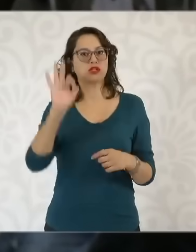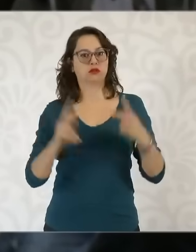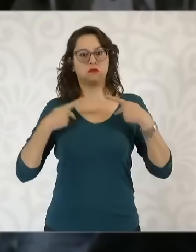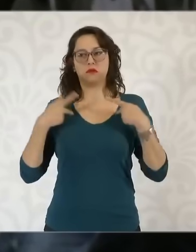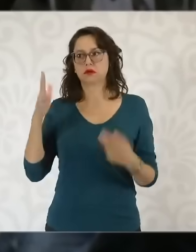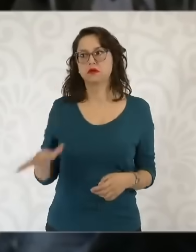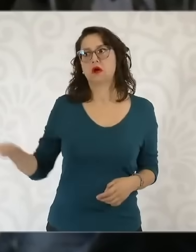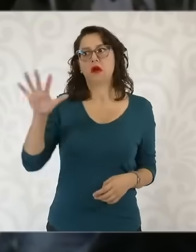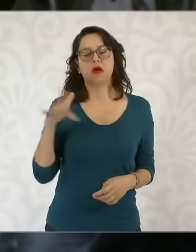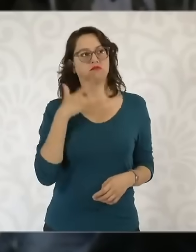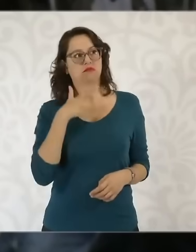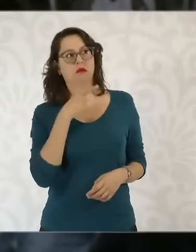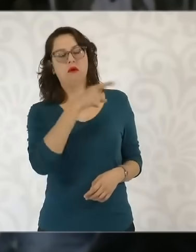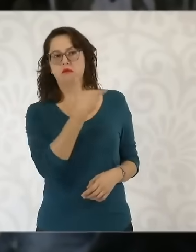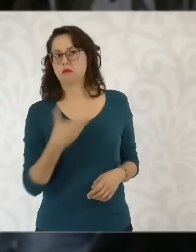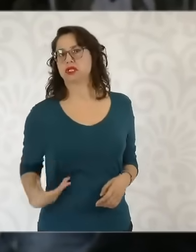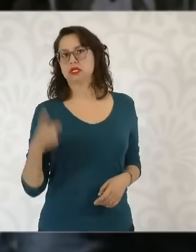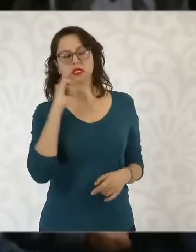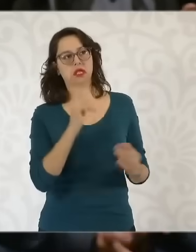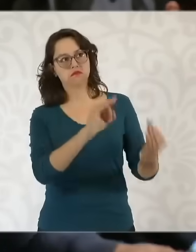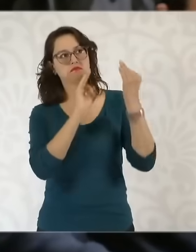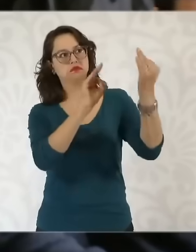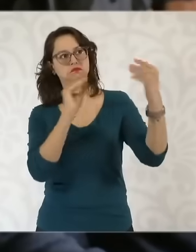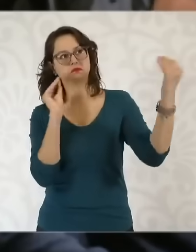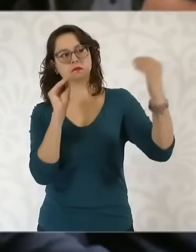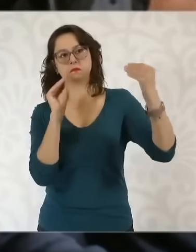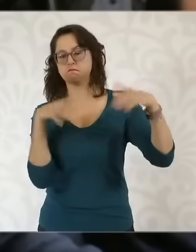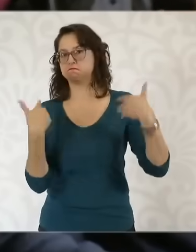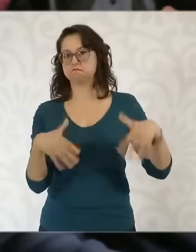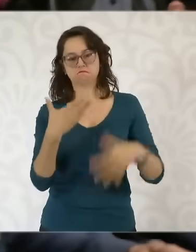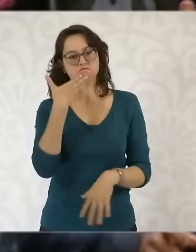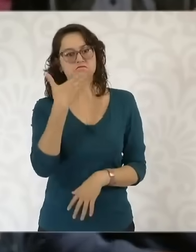acuerdos. ¿Por qué considera que es un alto porcentaje confió en usted para negociar el